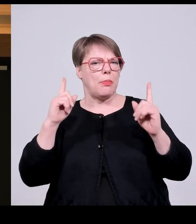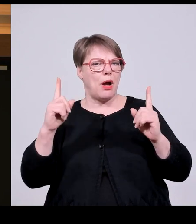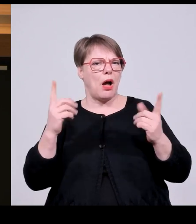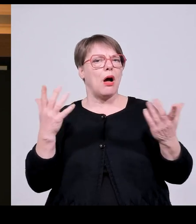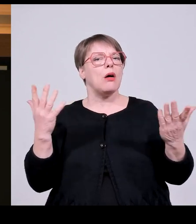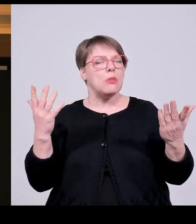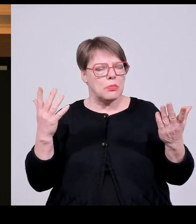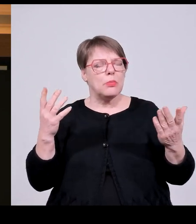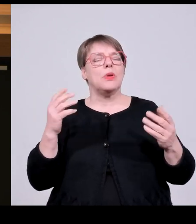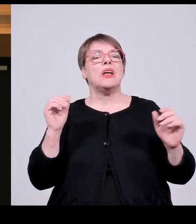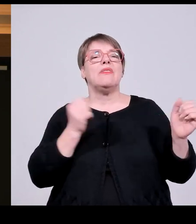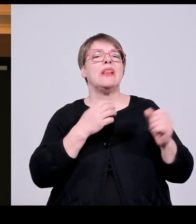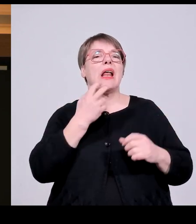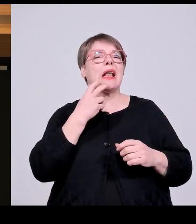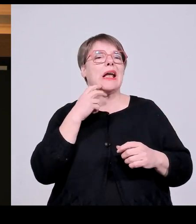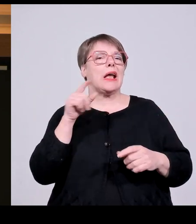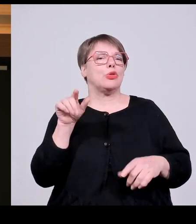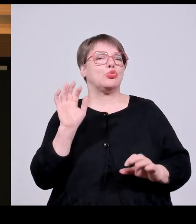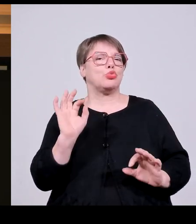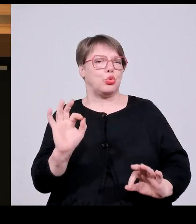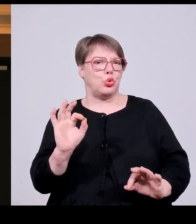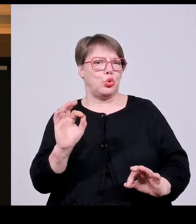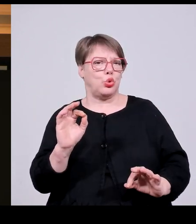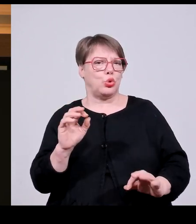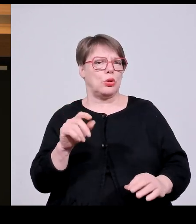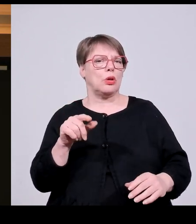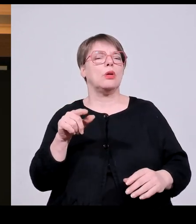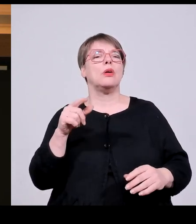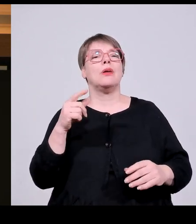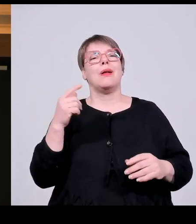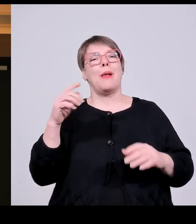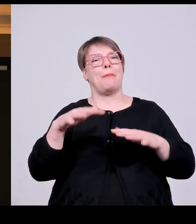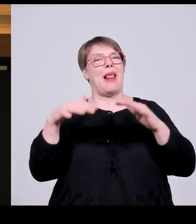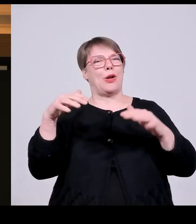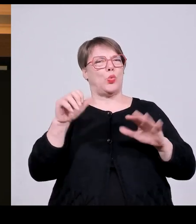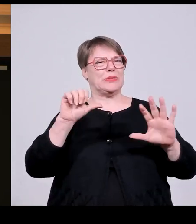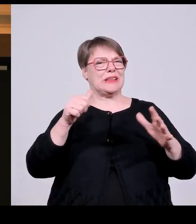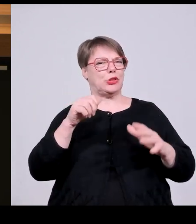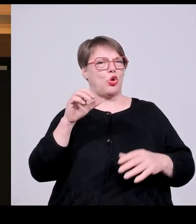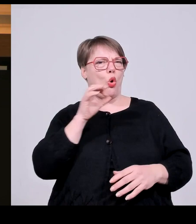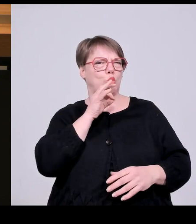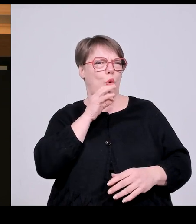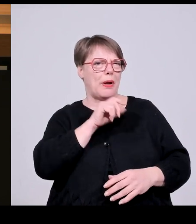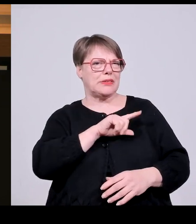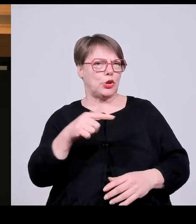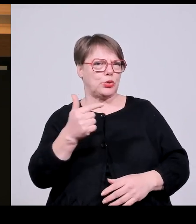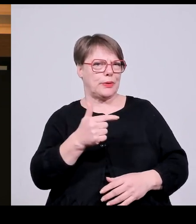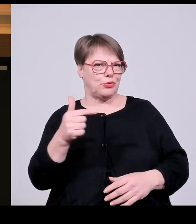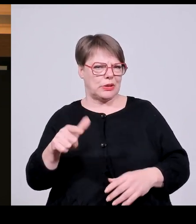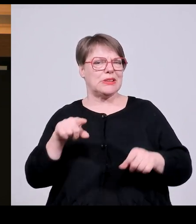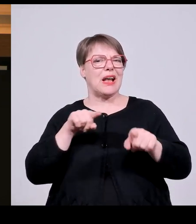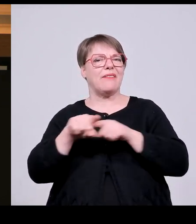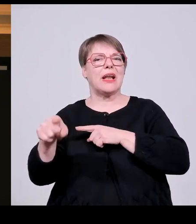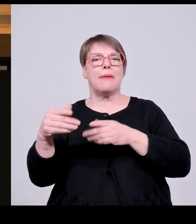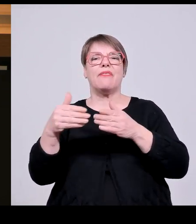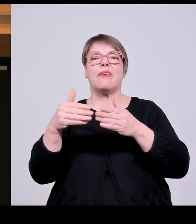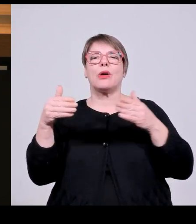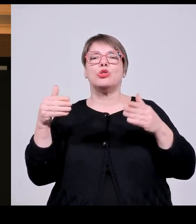Er wurde natürlich den Ausschuss überwiesen und betriebliche Übung entsprechend erwartbar abgelehnt. Heute legen die Koalitionsfraktionen SPD, Die